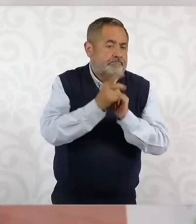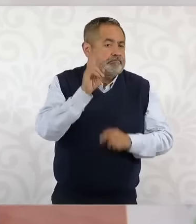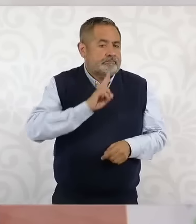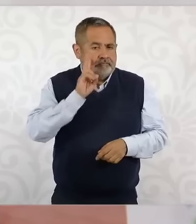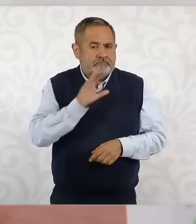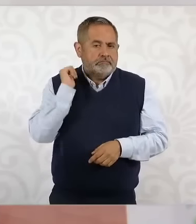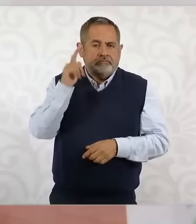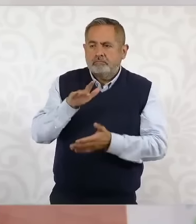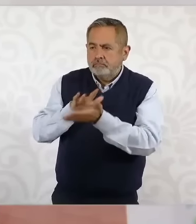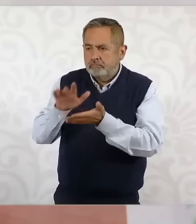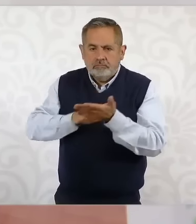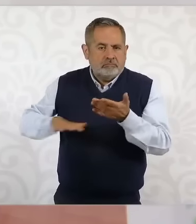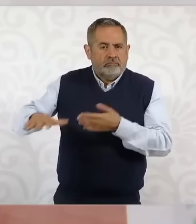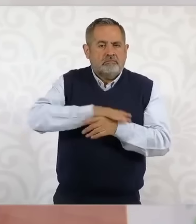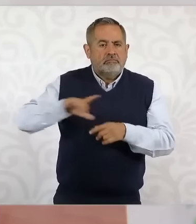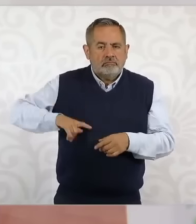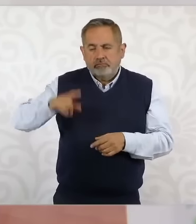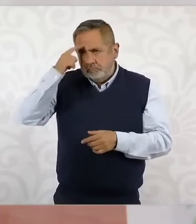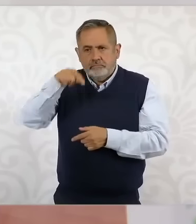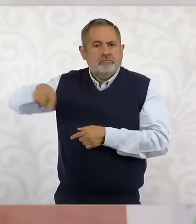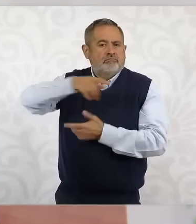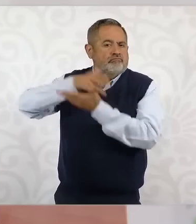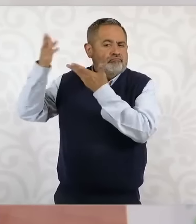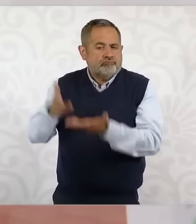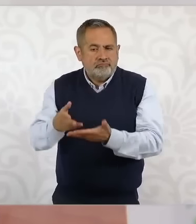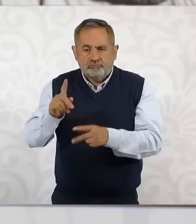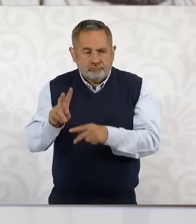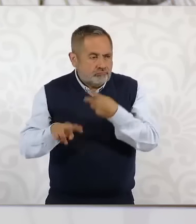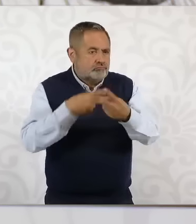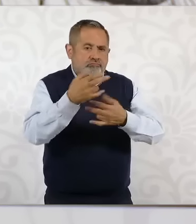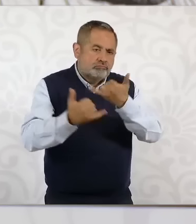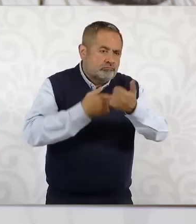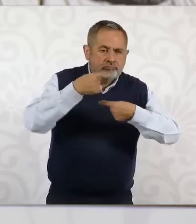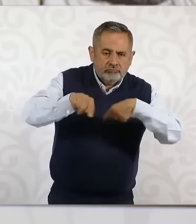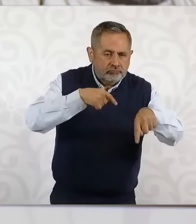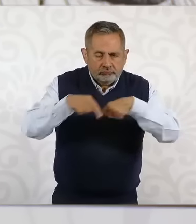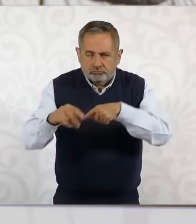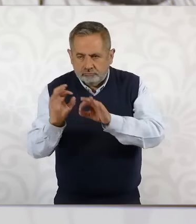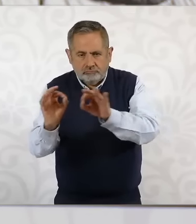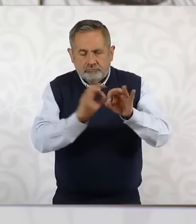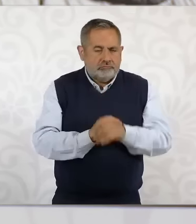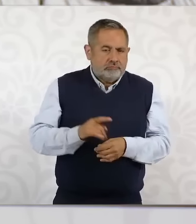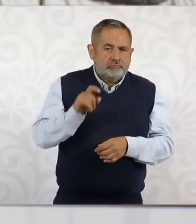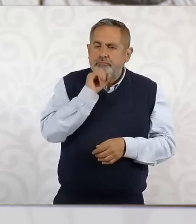el apoyo por parte del gobierno para que puedan asistir a los partidos y también si lo desean y